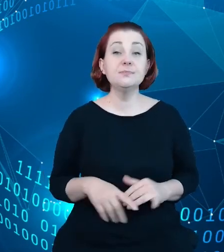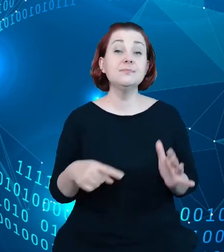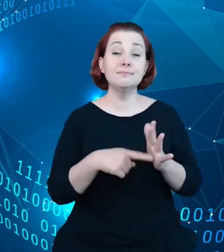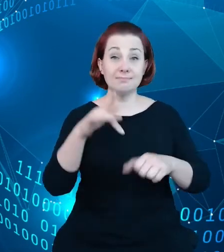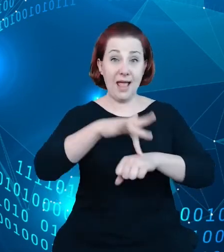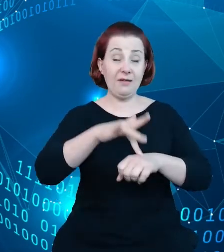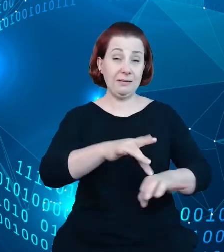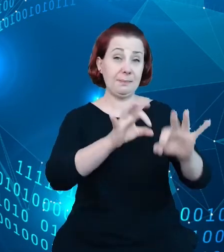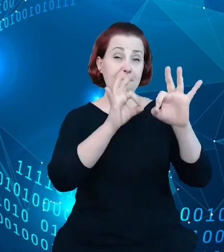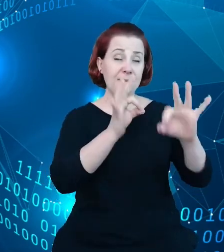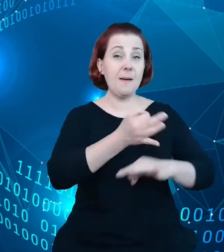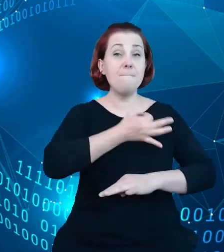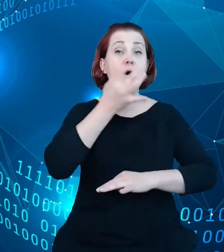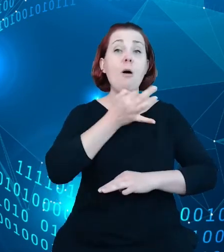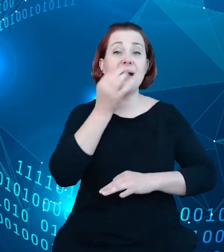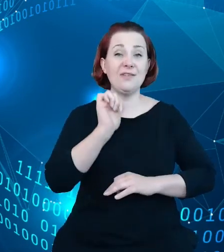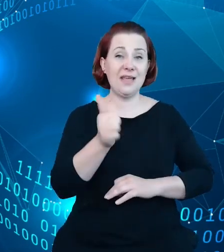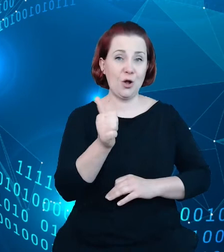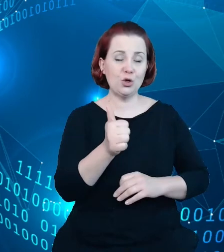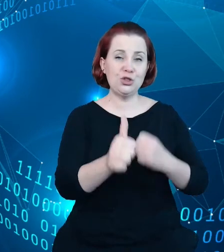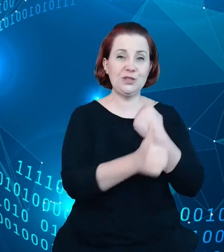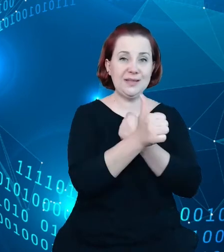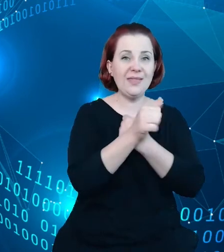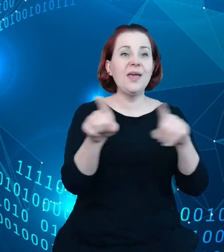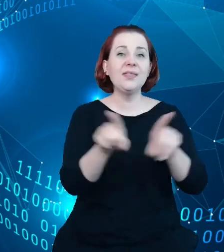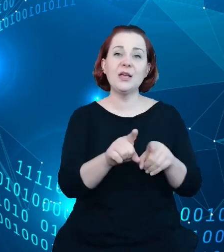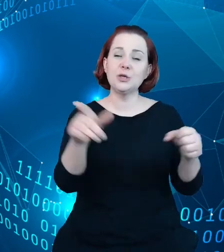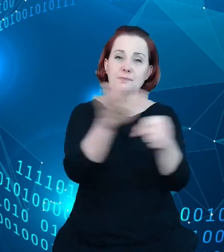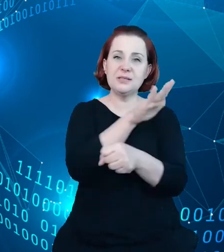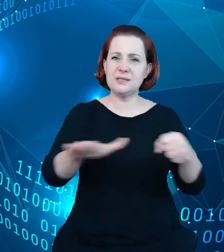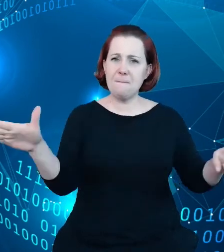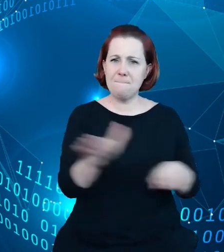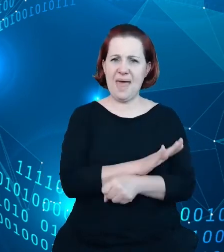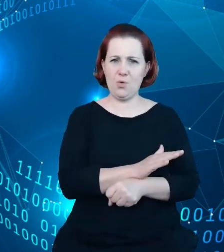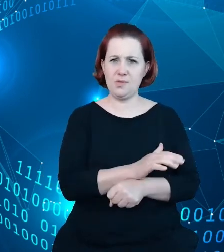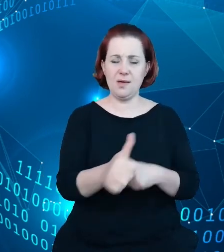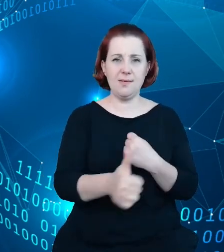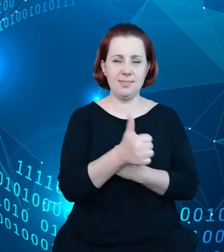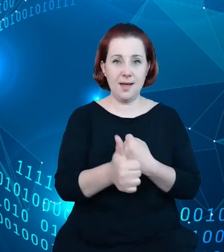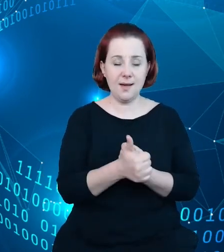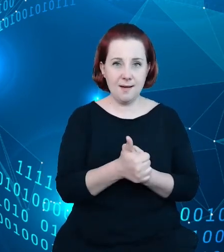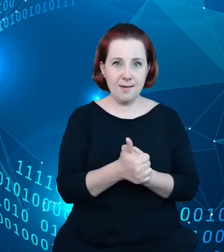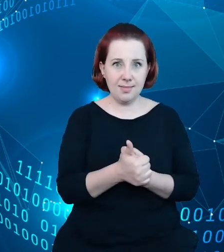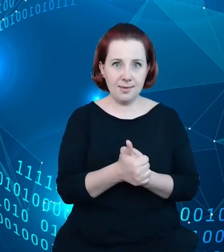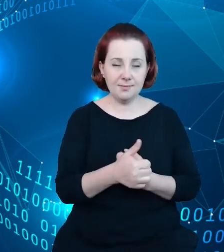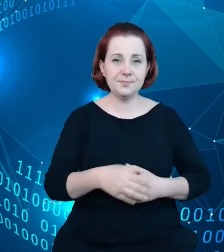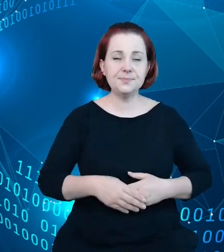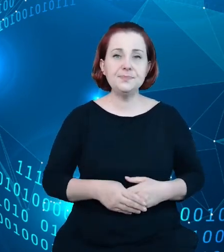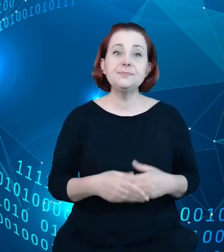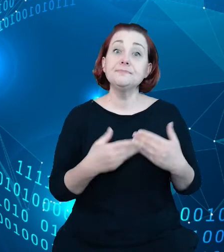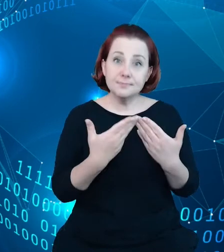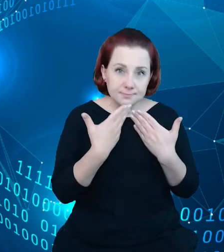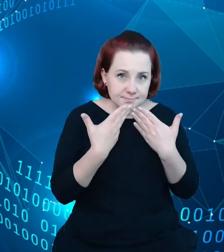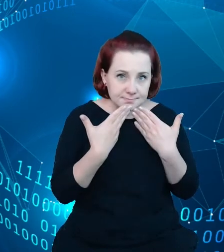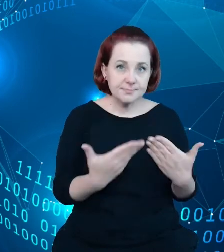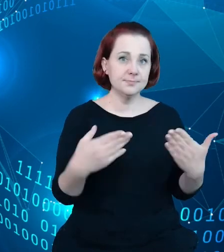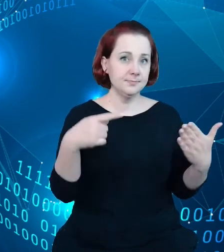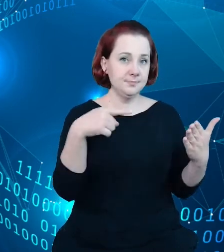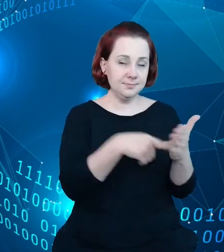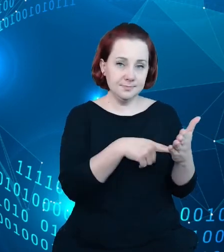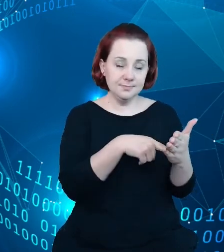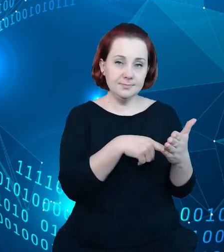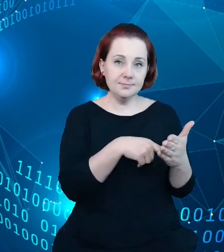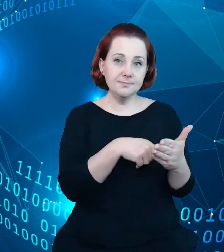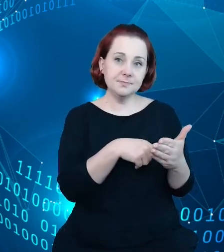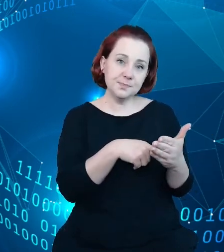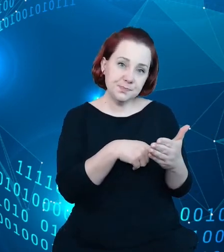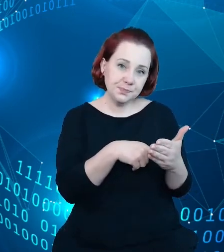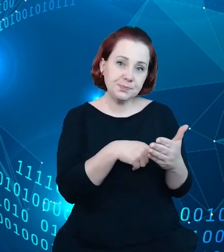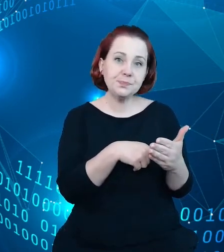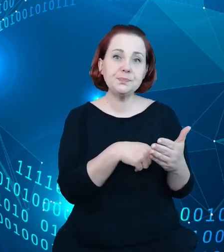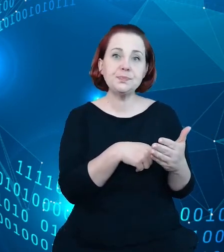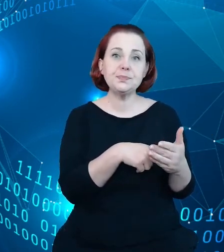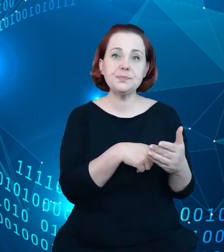oraz kompletności i pełności pozwolił nam na obudowę samego rejestru